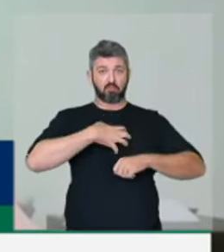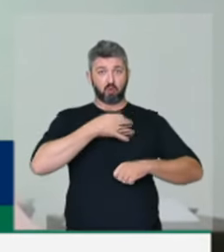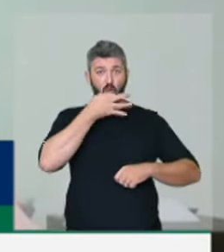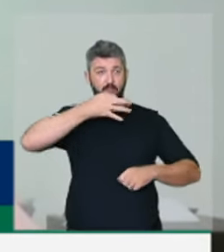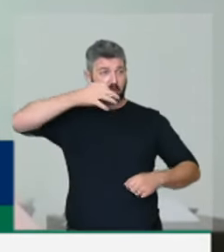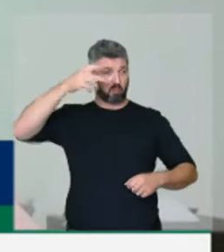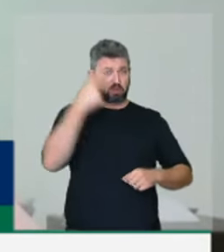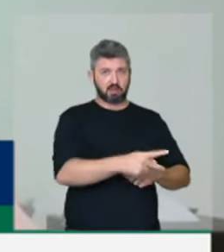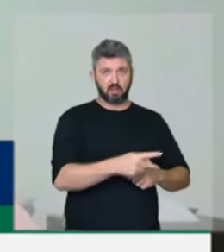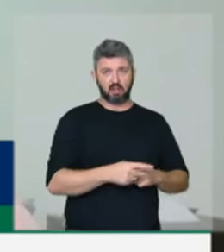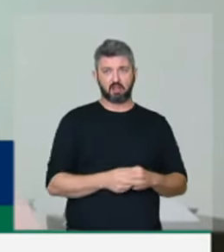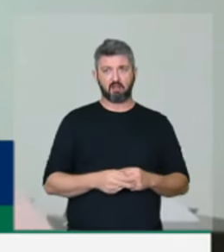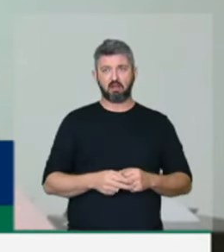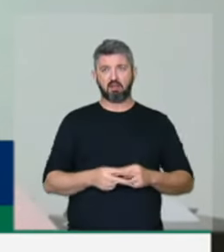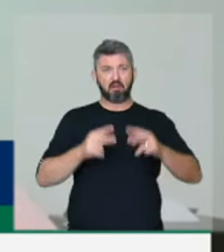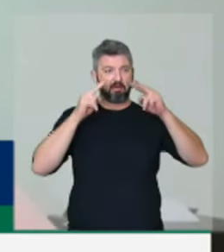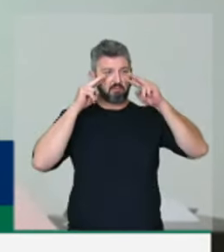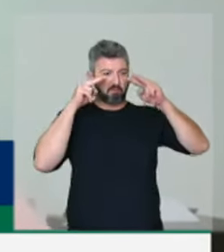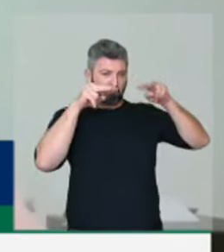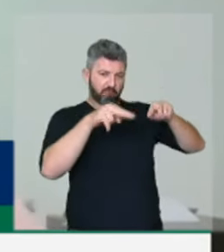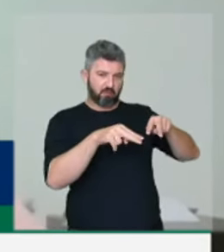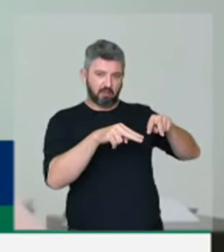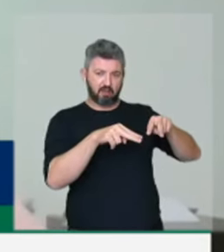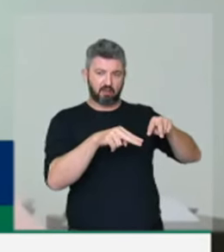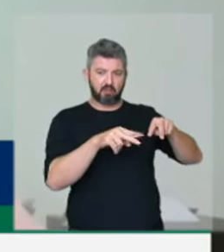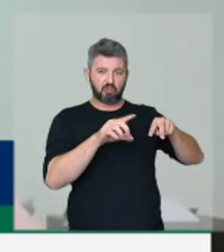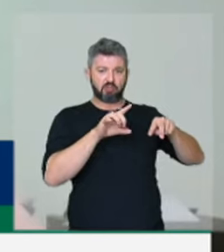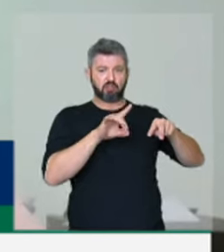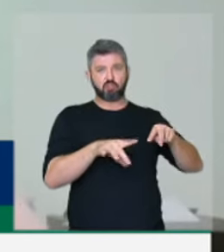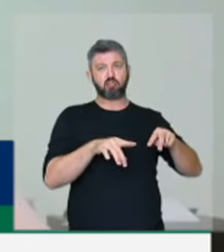PRÓPRIO. ESSA QUESTÃO DE SÓ EXPLORAR AS TERRAS INDÍGENAS É TOTALMENTE ABSURDO, PORQUE ALÉM DE CONSTITUCIONAL,